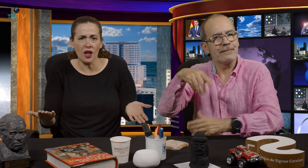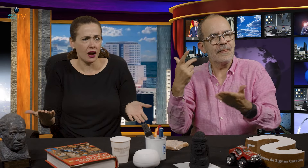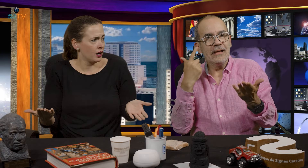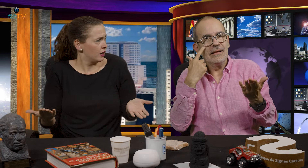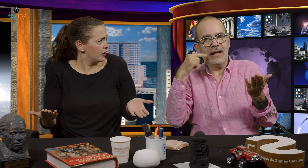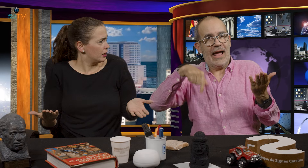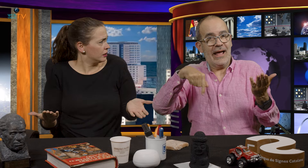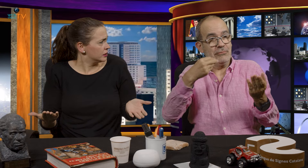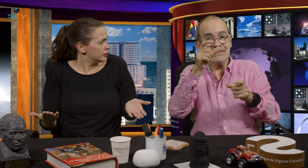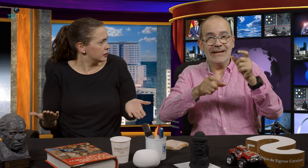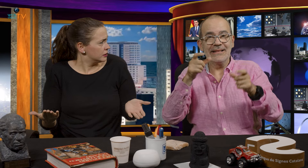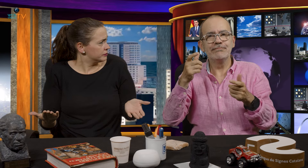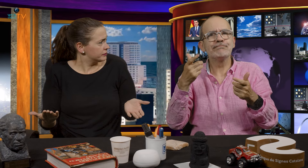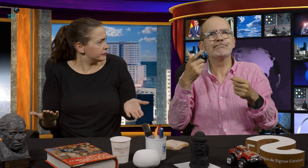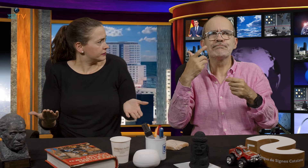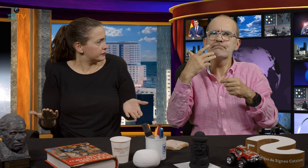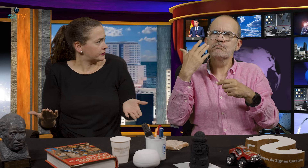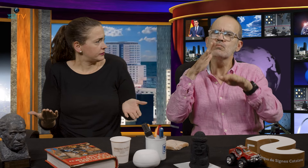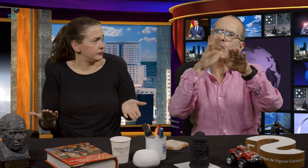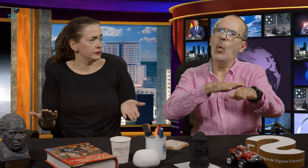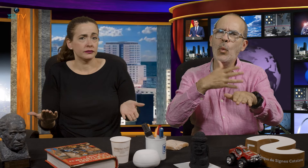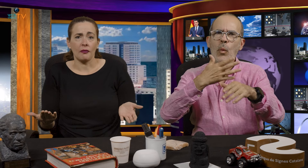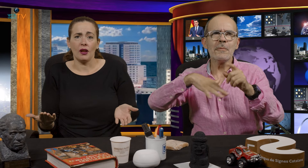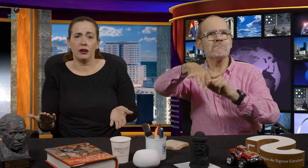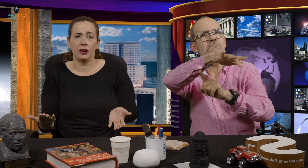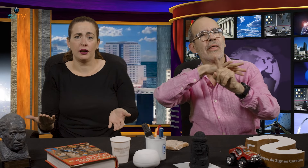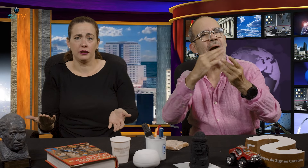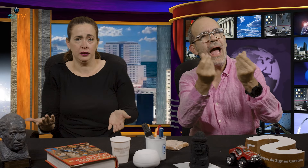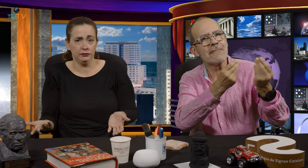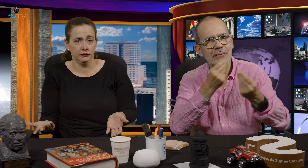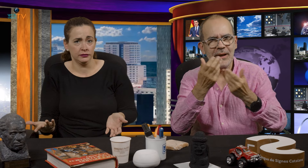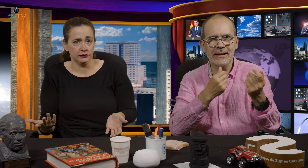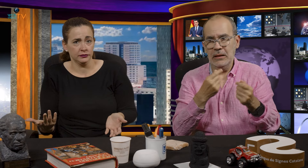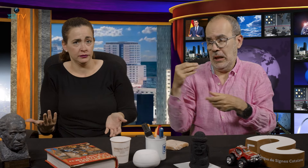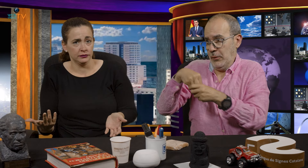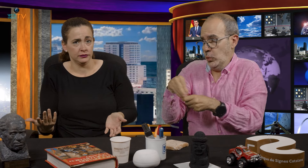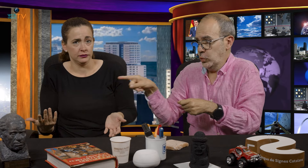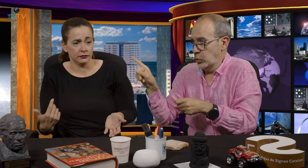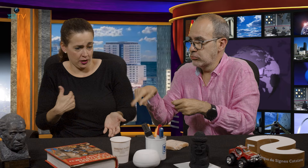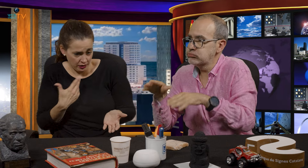Aquí muchas personas quieren proteger el medio ambiente, incluida tú,